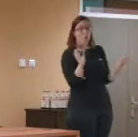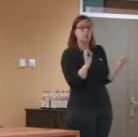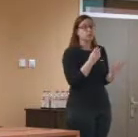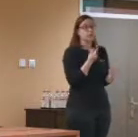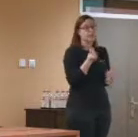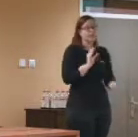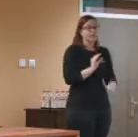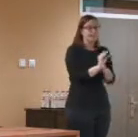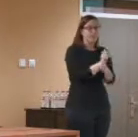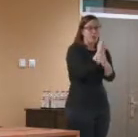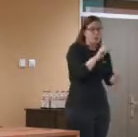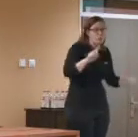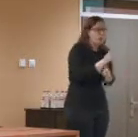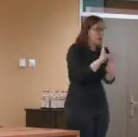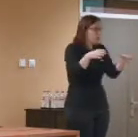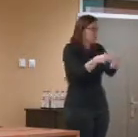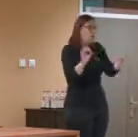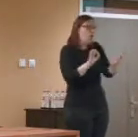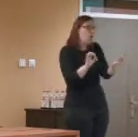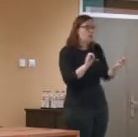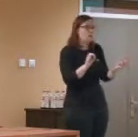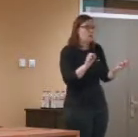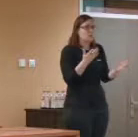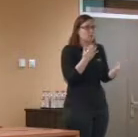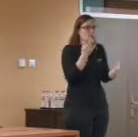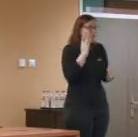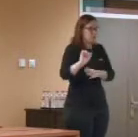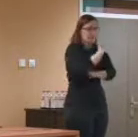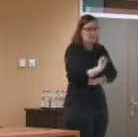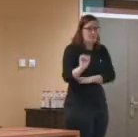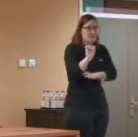para el colectivo de amas de casa, sabía que tenía que pasar siempre, de alguna forma,